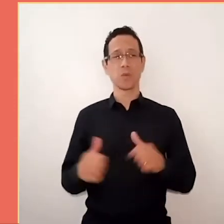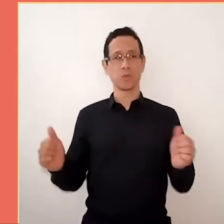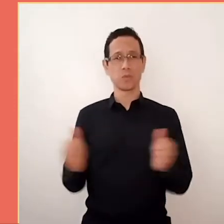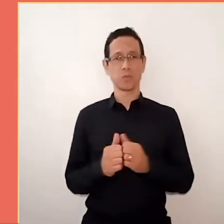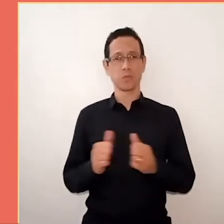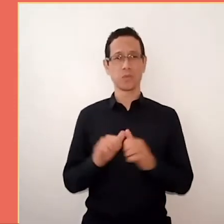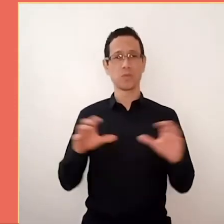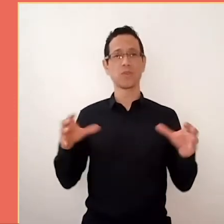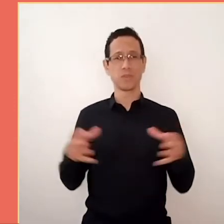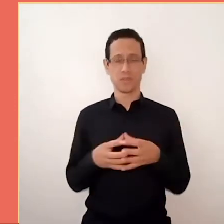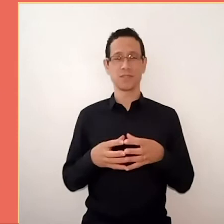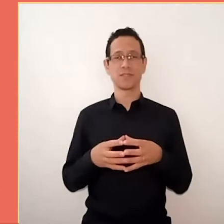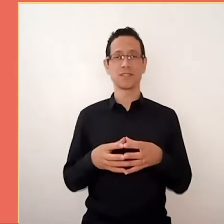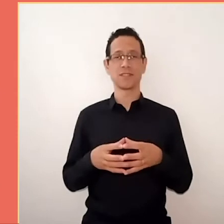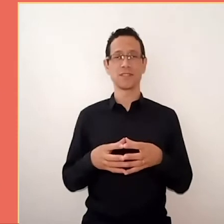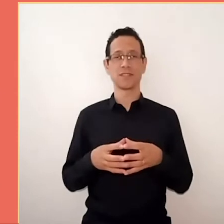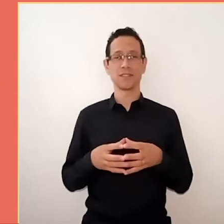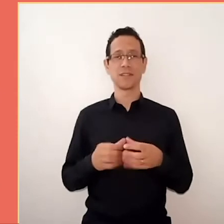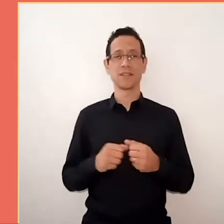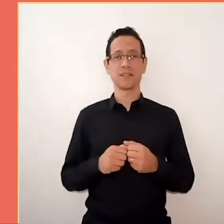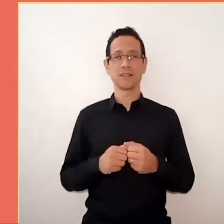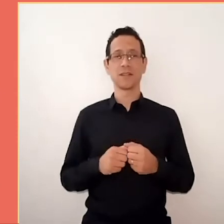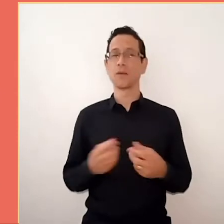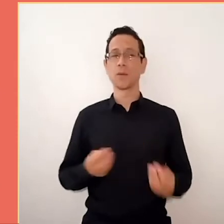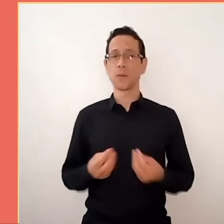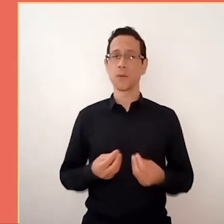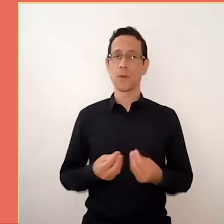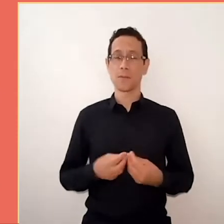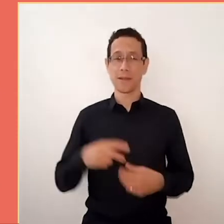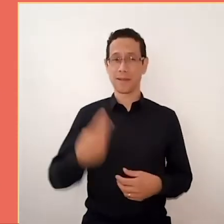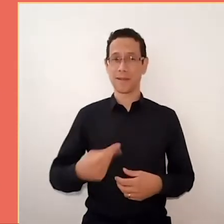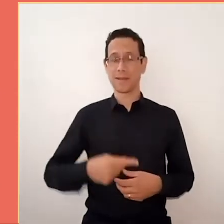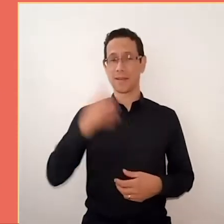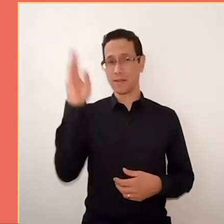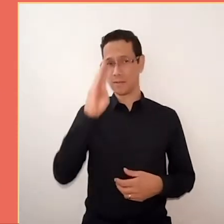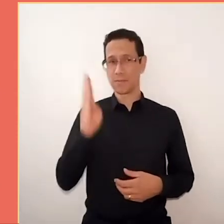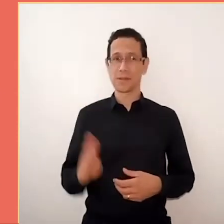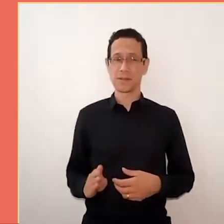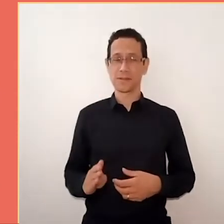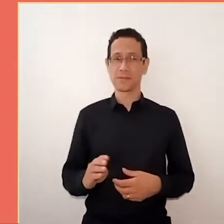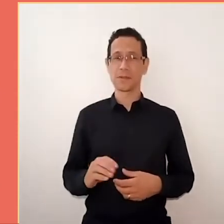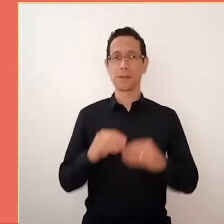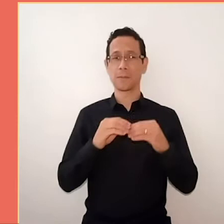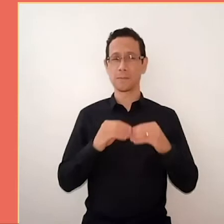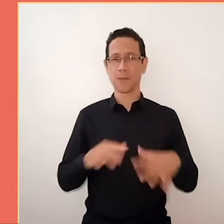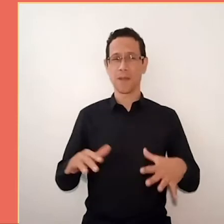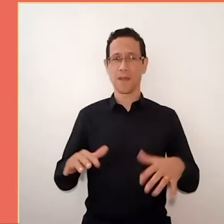como não se consegue agora no Brasil, na pandemia, que as pessoas façam isolamento.